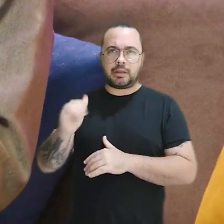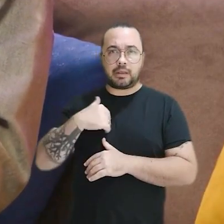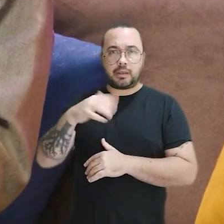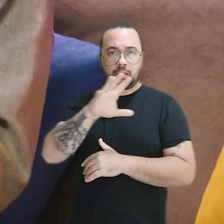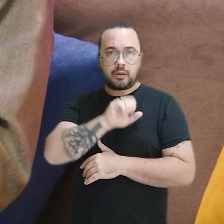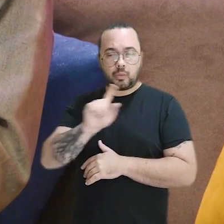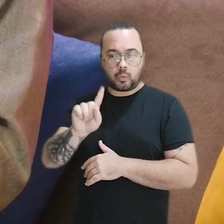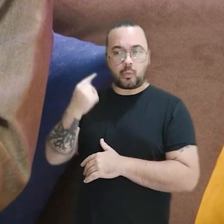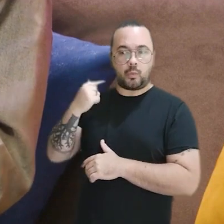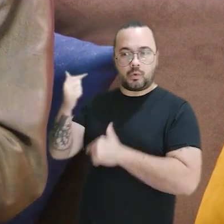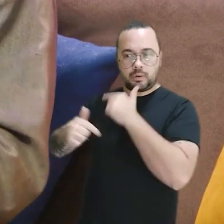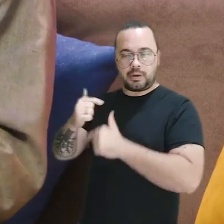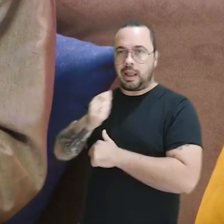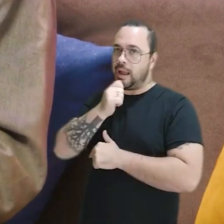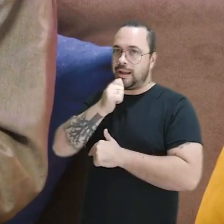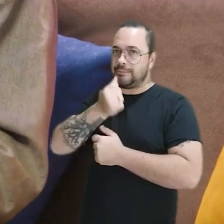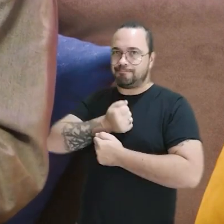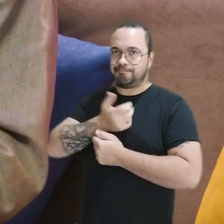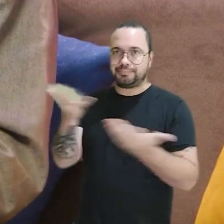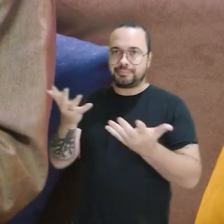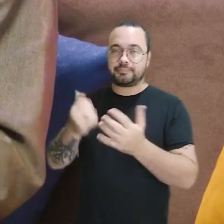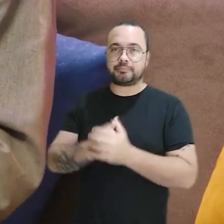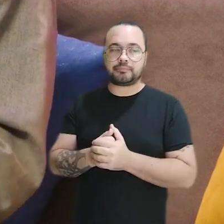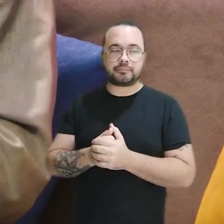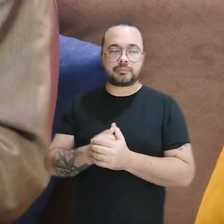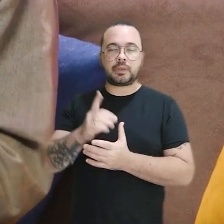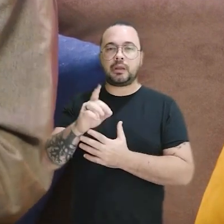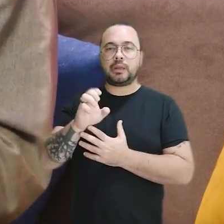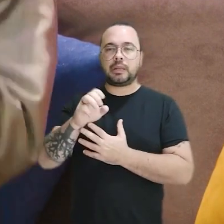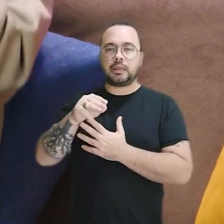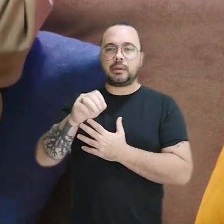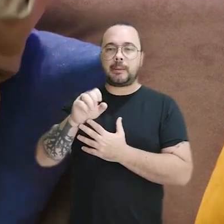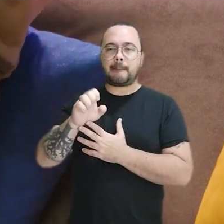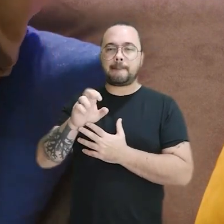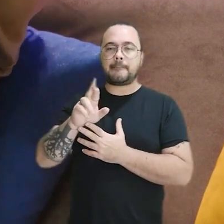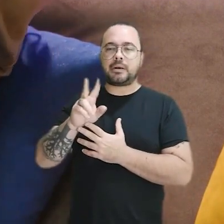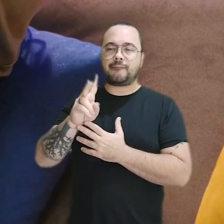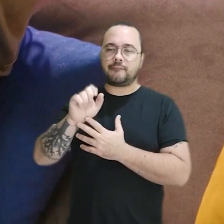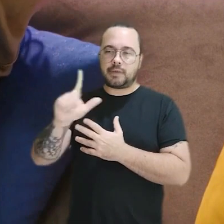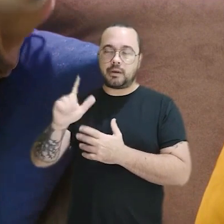pelo último, que é o que nem foi lançado ainda, que é o "Demerval", que é o... O meu próximo lançamento.